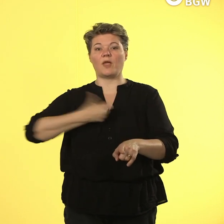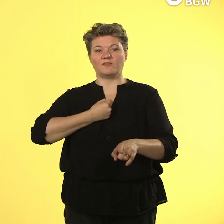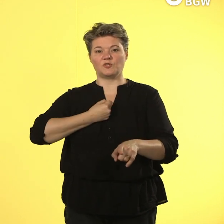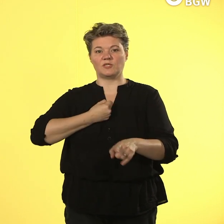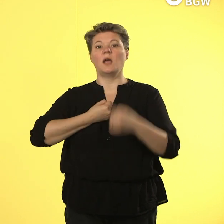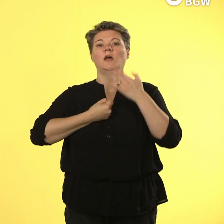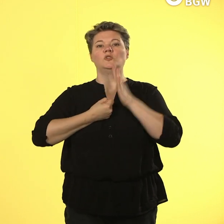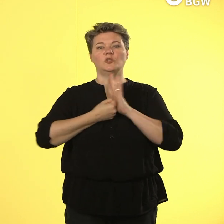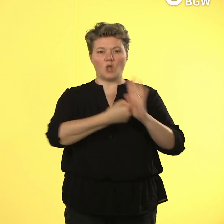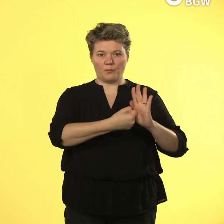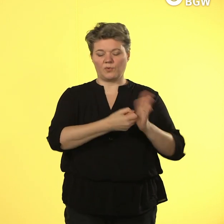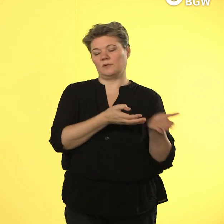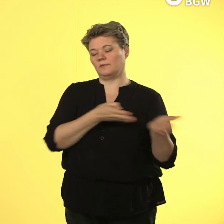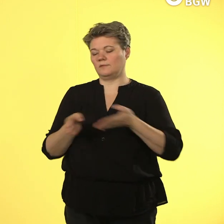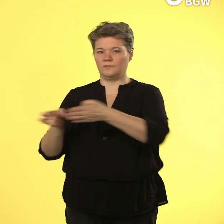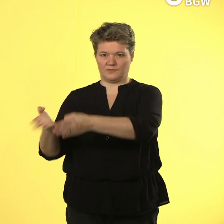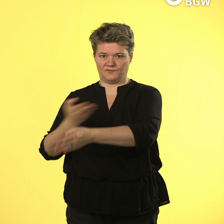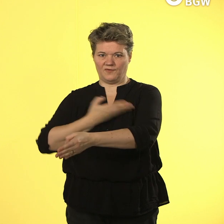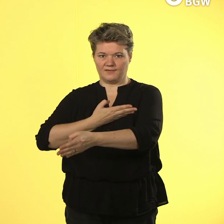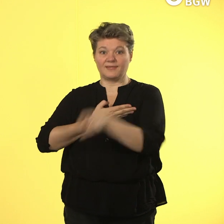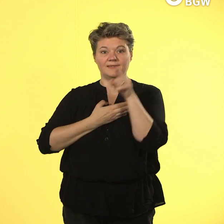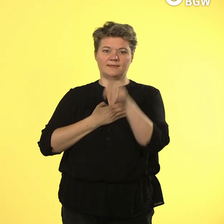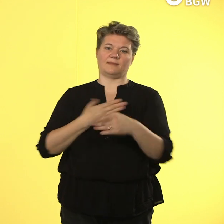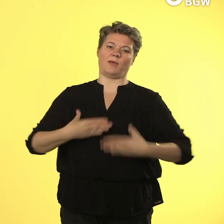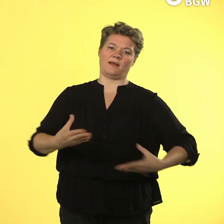wenn Ihnen irgendetwas davon bekannt vorkommt, was ich Ihnen eben geschildert habe,